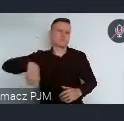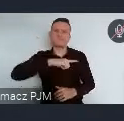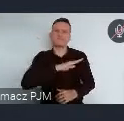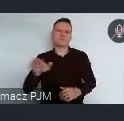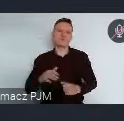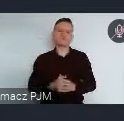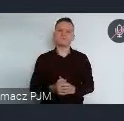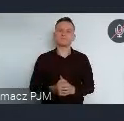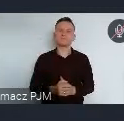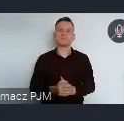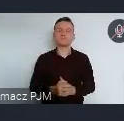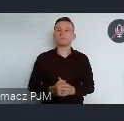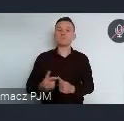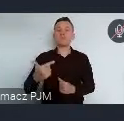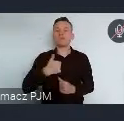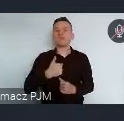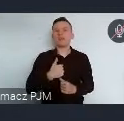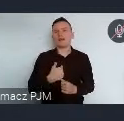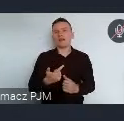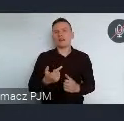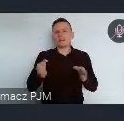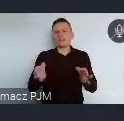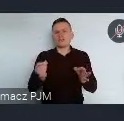Ja pozwoliłam sobie na potrzeby tej dzisiejszej prezentacji